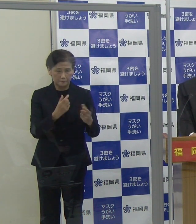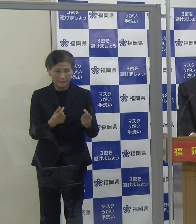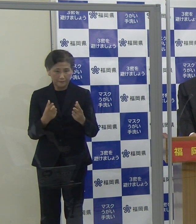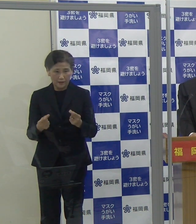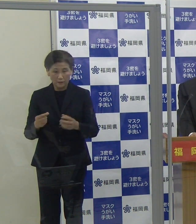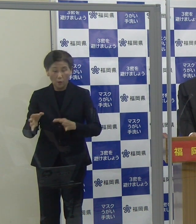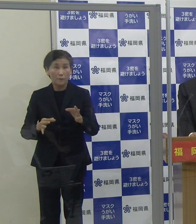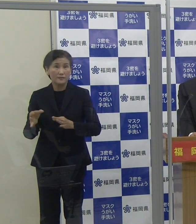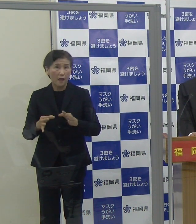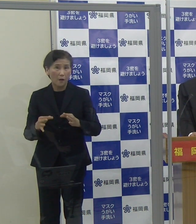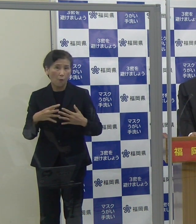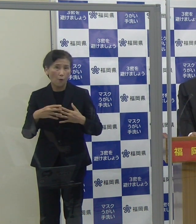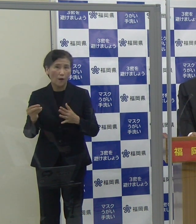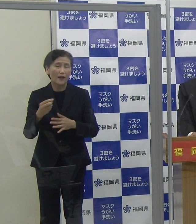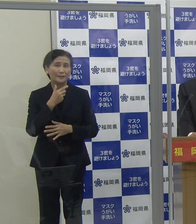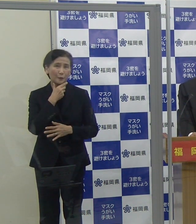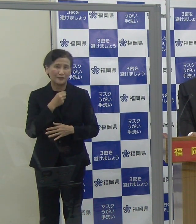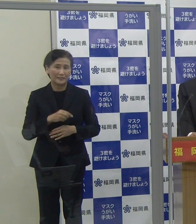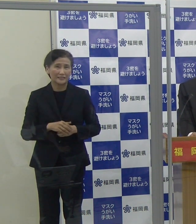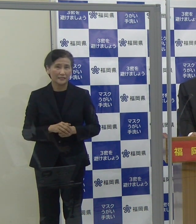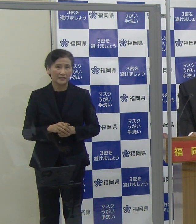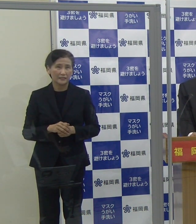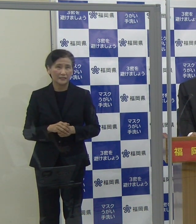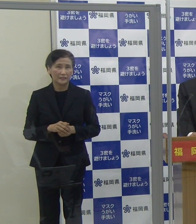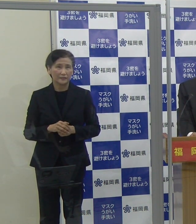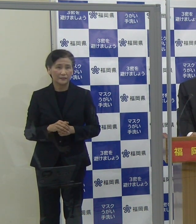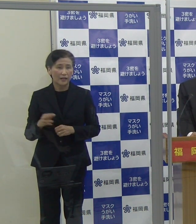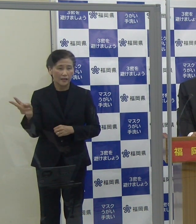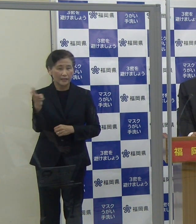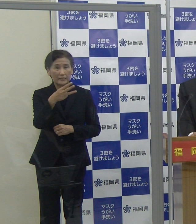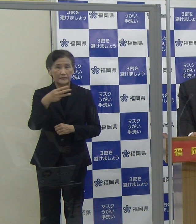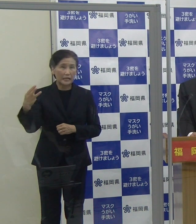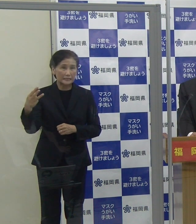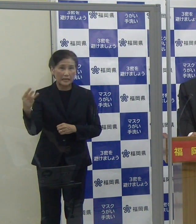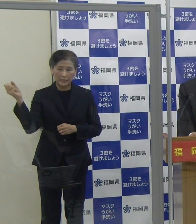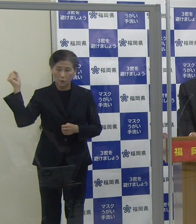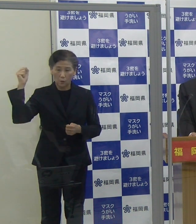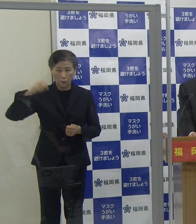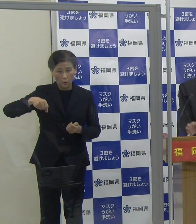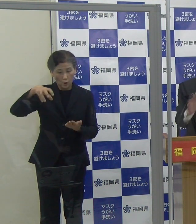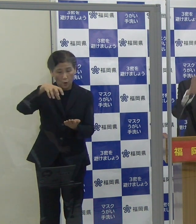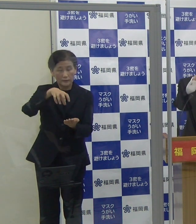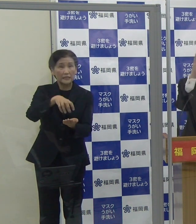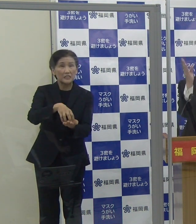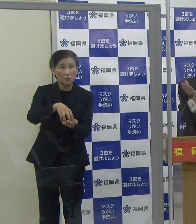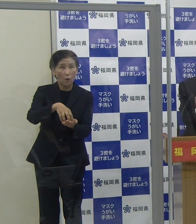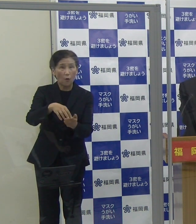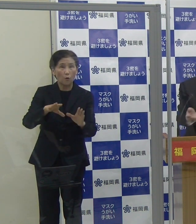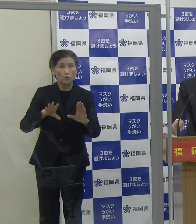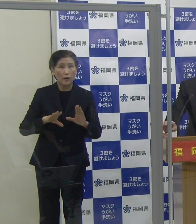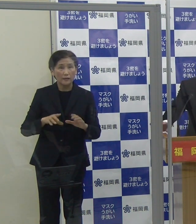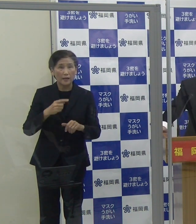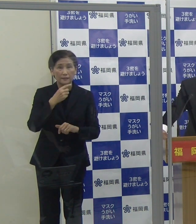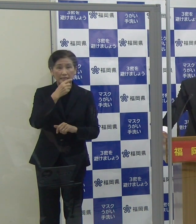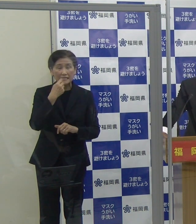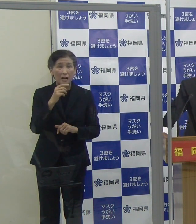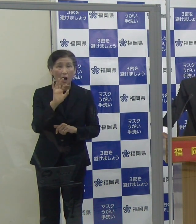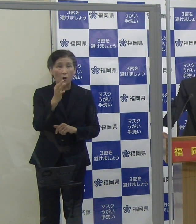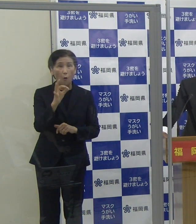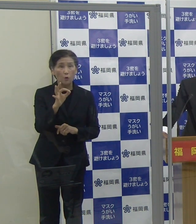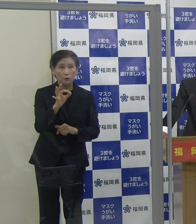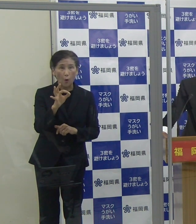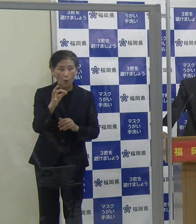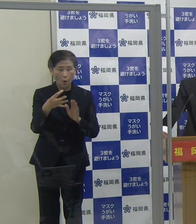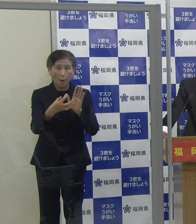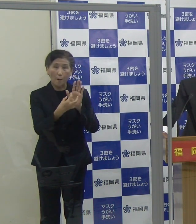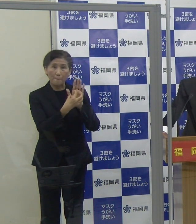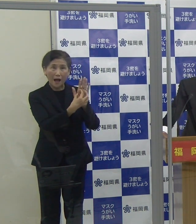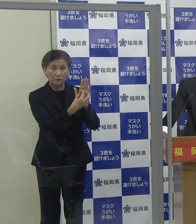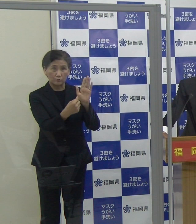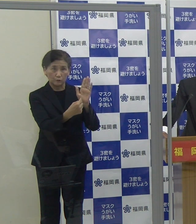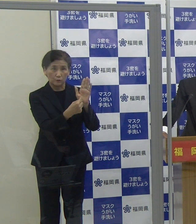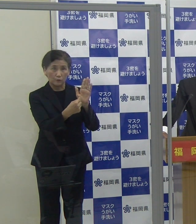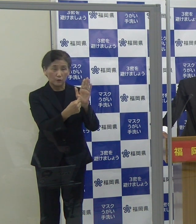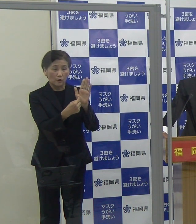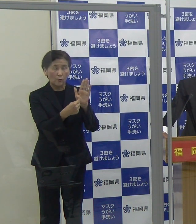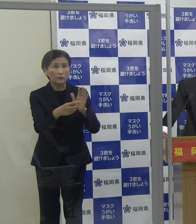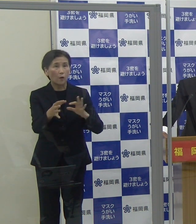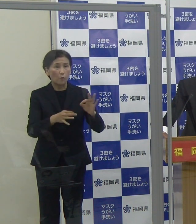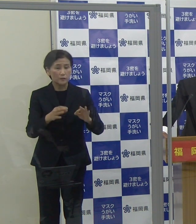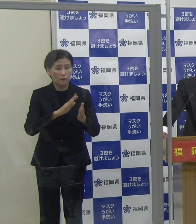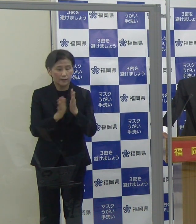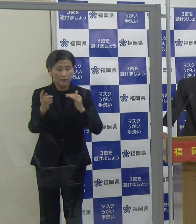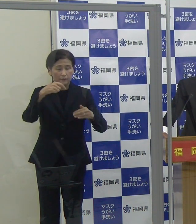現在、感染防止第三者認証を受けている、いわゆるゴールドマークを表示してあるお店は県内に２万店あります。